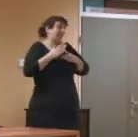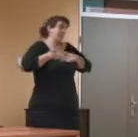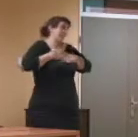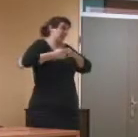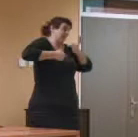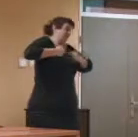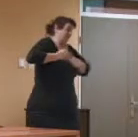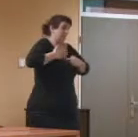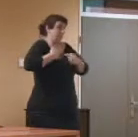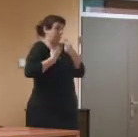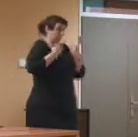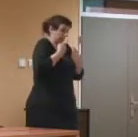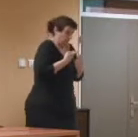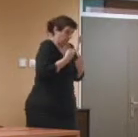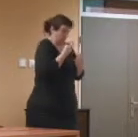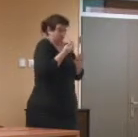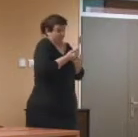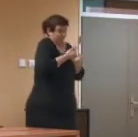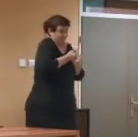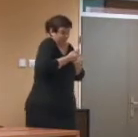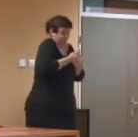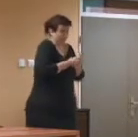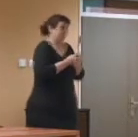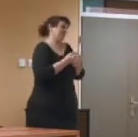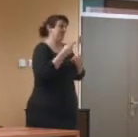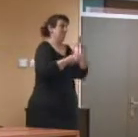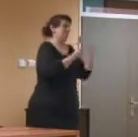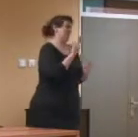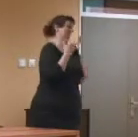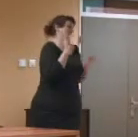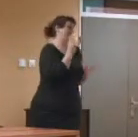Hablo de familia en términos sicilianos, porque en tema de corrupción